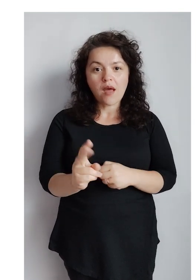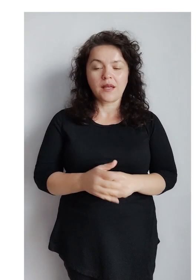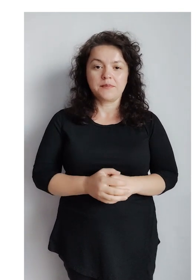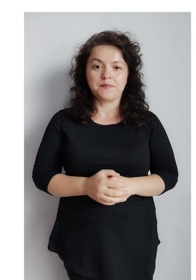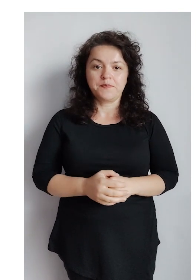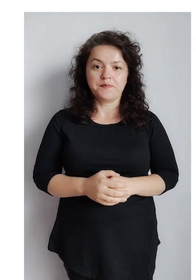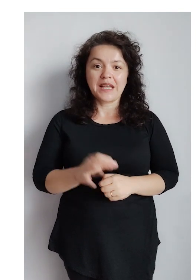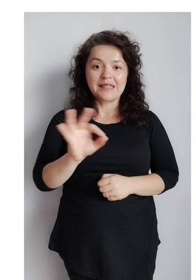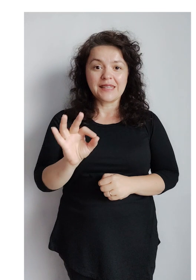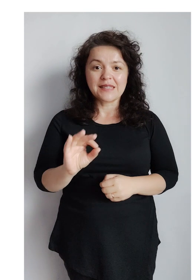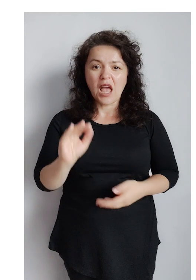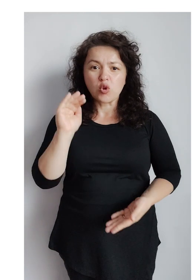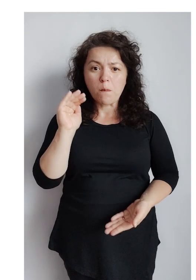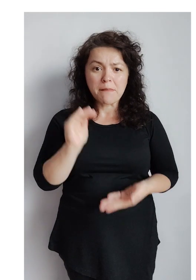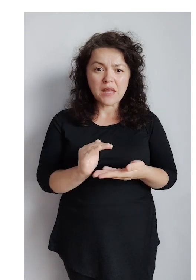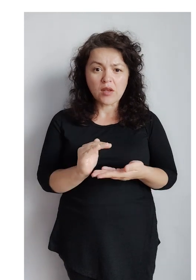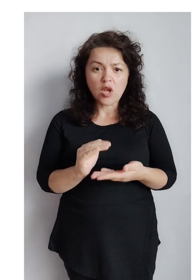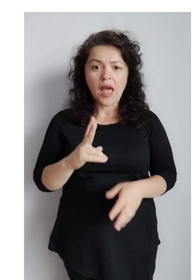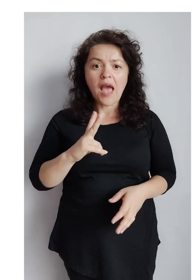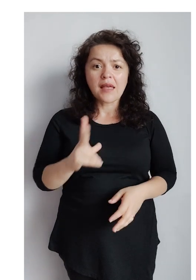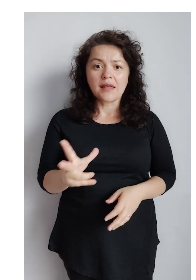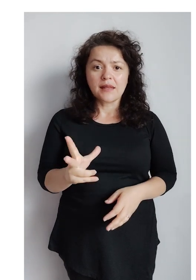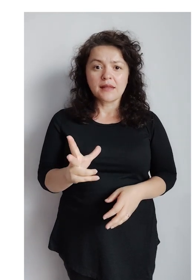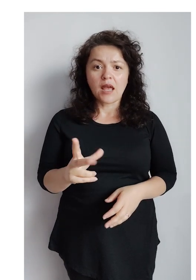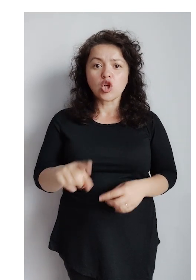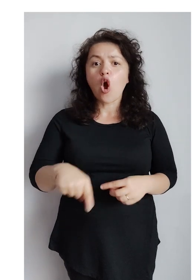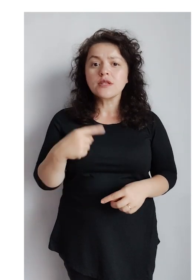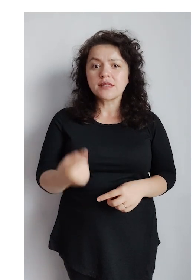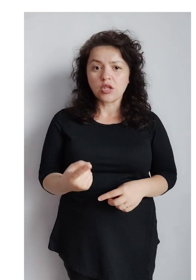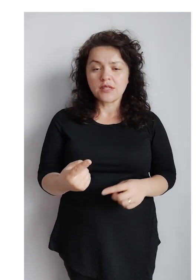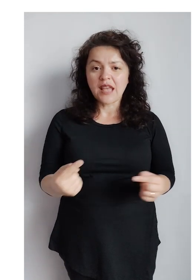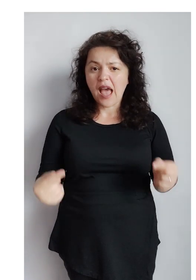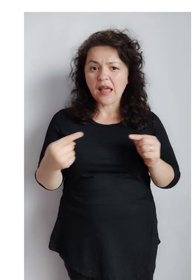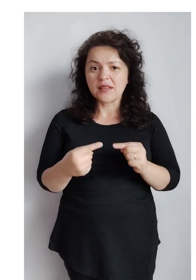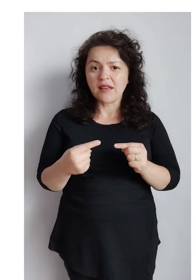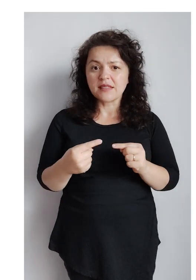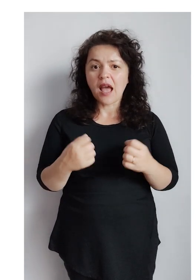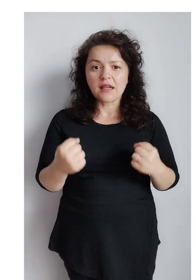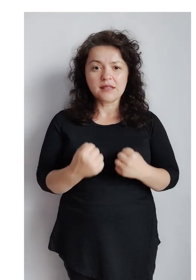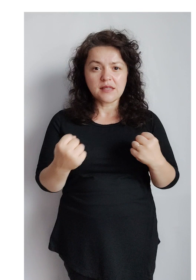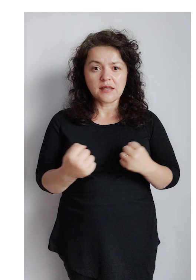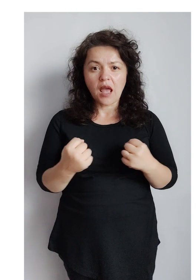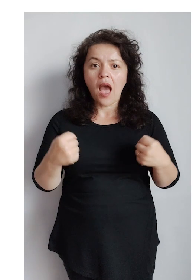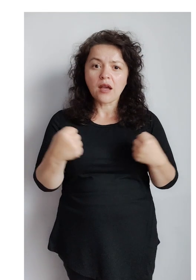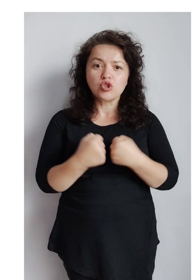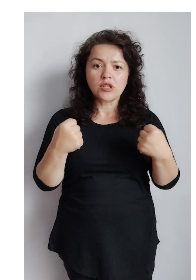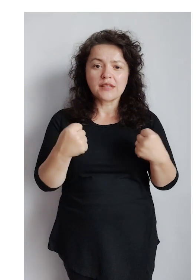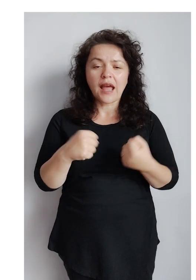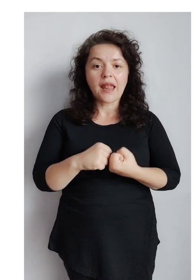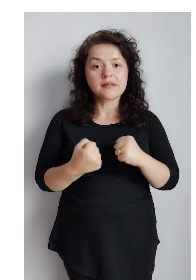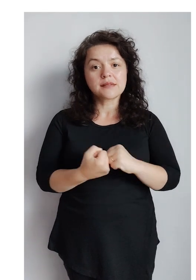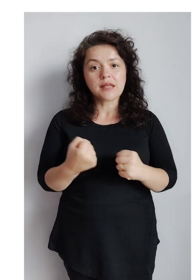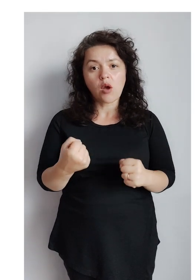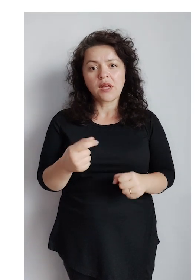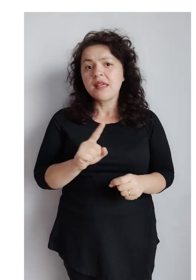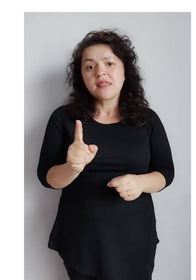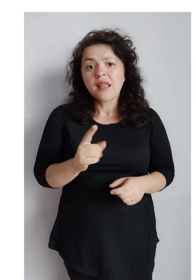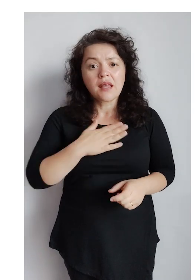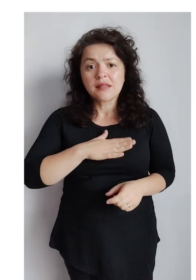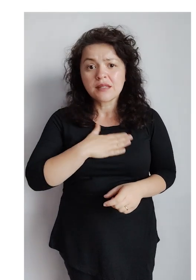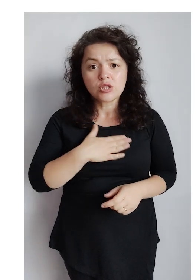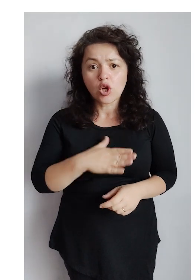Dizainul minimizează pericolele și consecințele adverse ale acțiunilor accidentale sau neintenționate